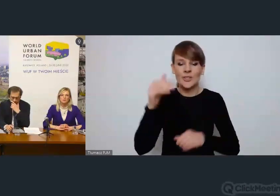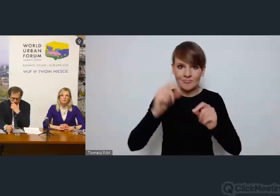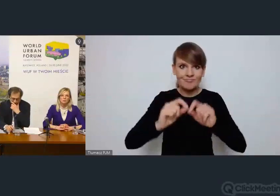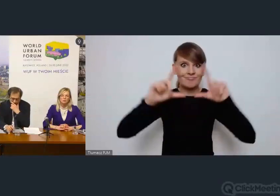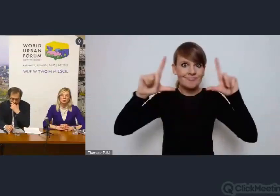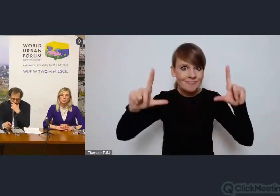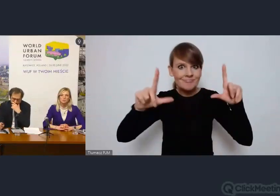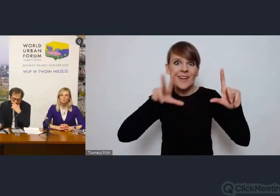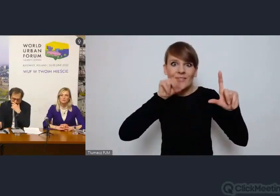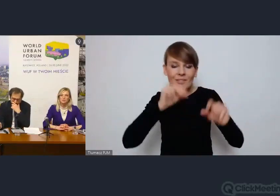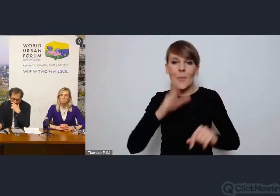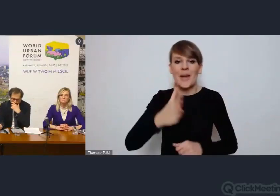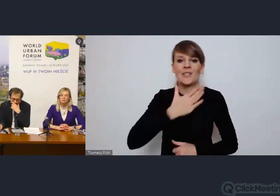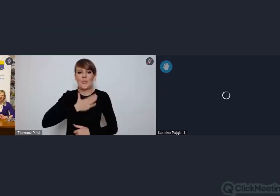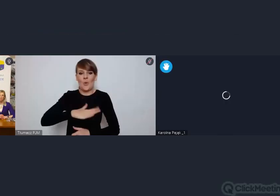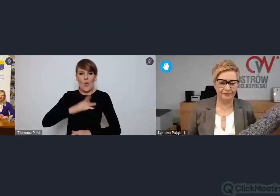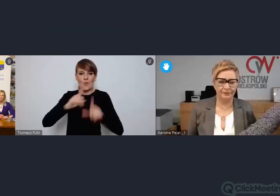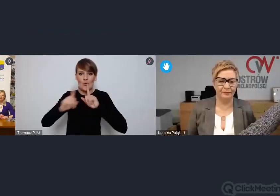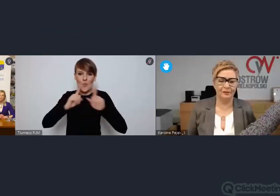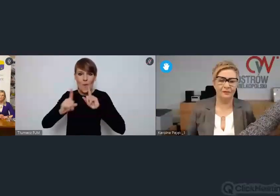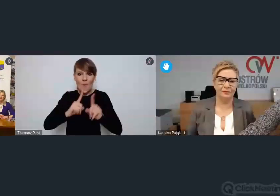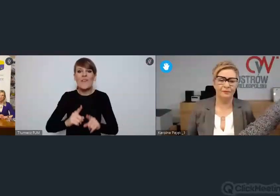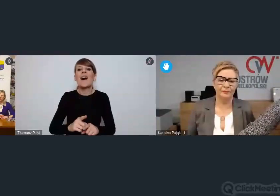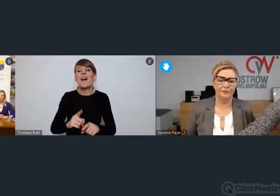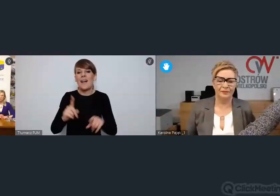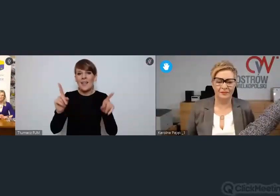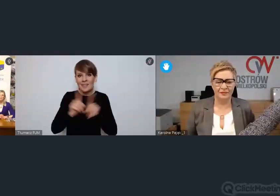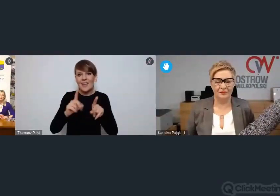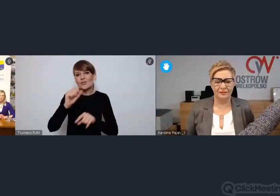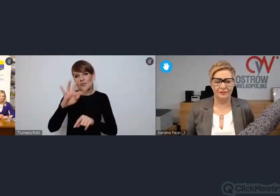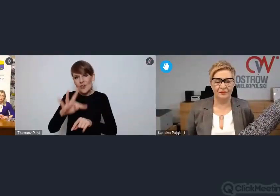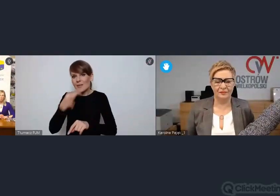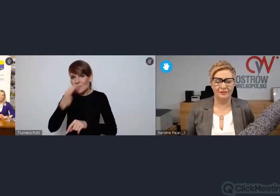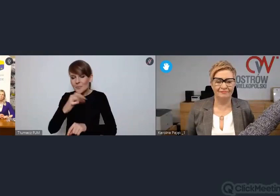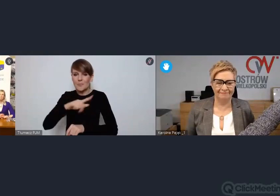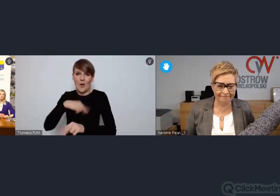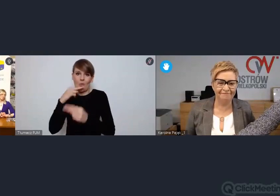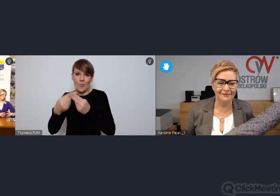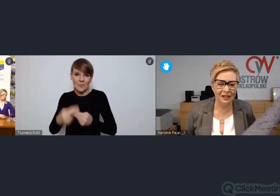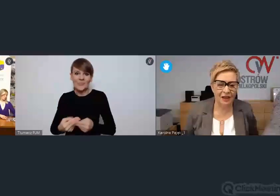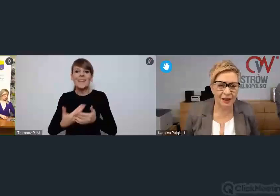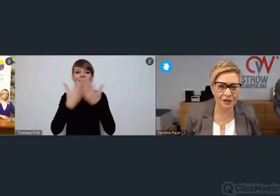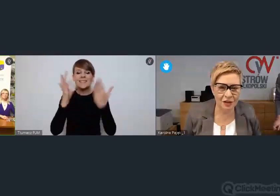będzie nam milej rozmawiać, na pytania odpowiadamy też w tej chwili na czacie. O, jest - dzień dobry Pani Prezydent, witam